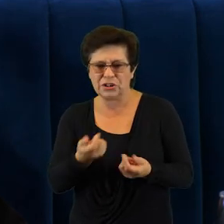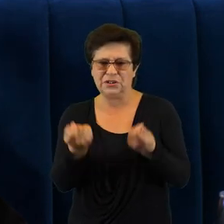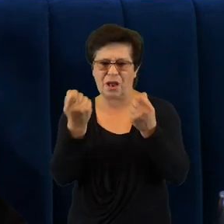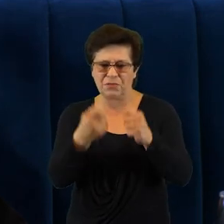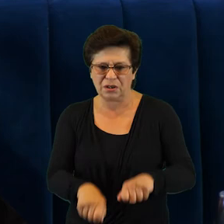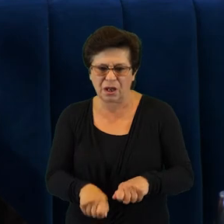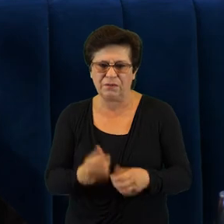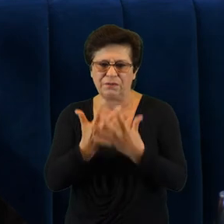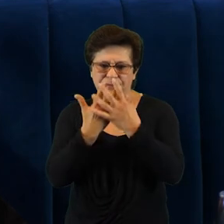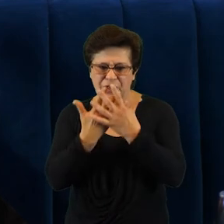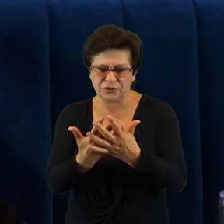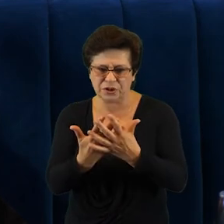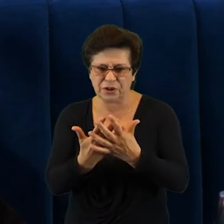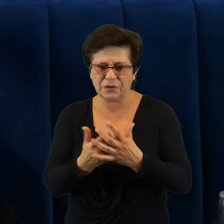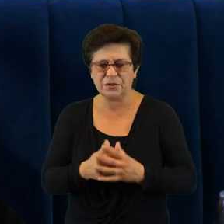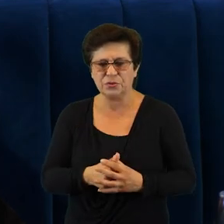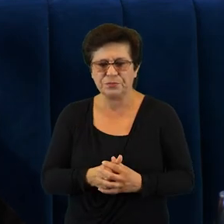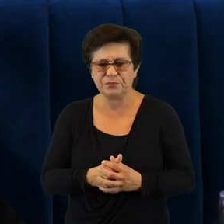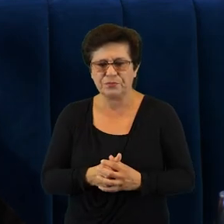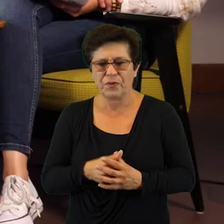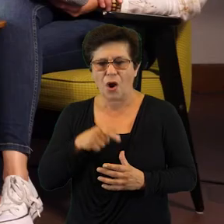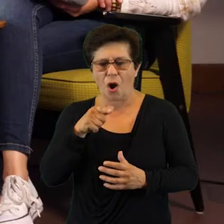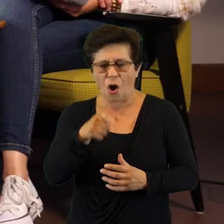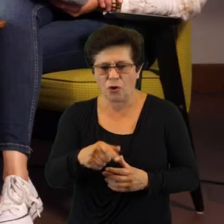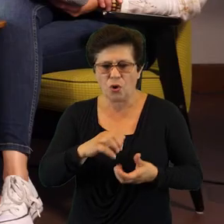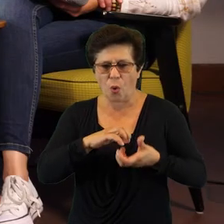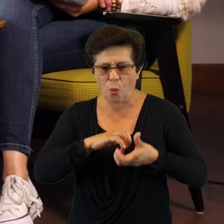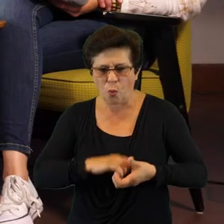Znakomity absurdysta, który łączył tak jak Słonimski, jak Tuwim,